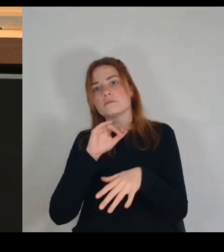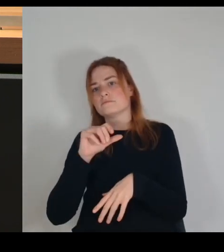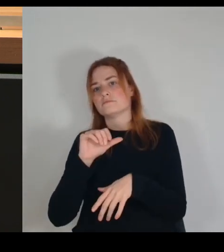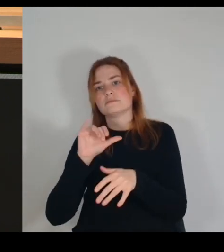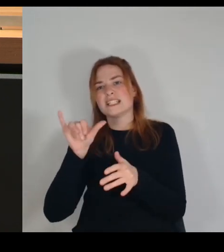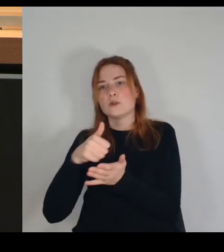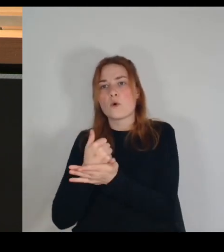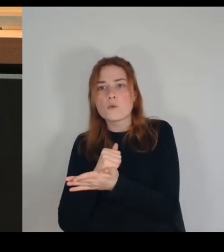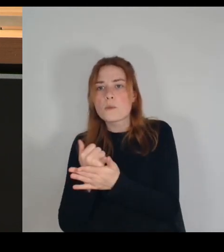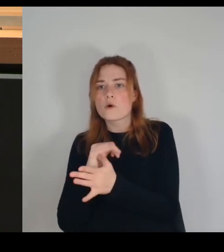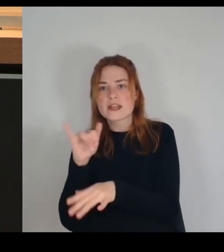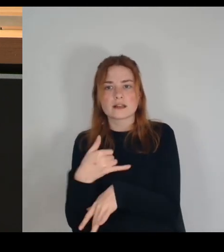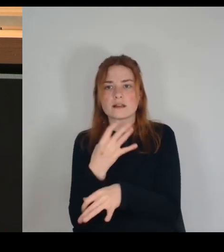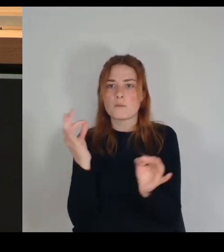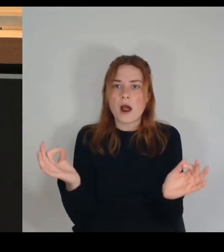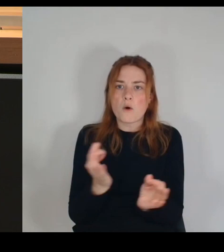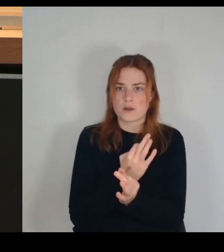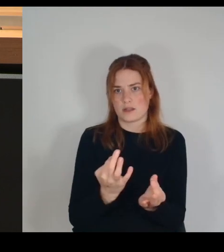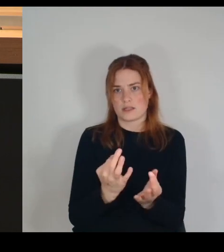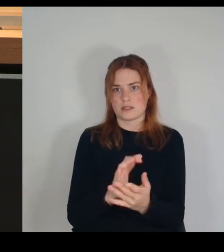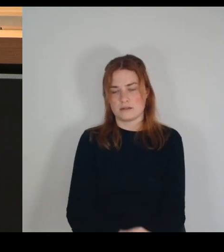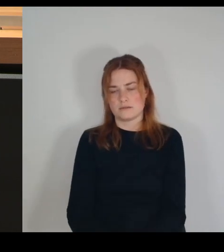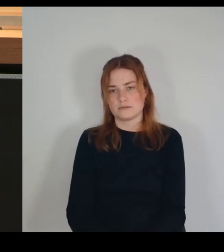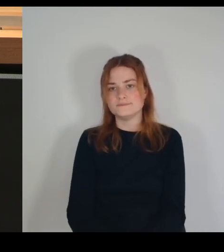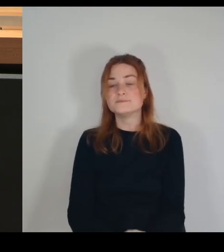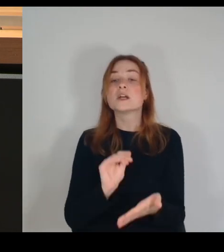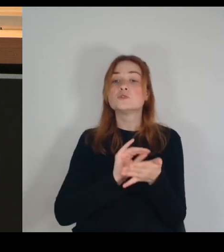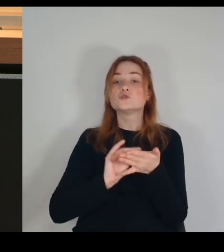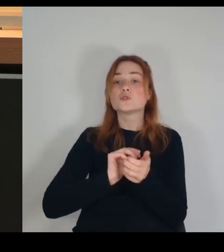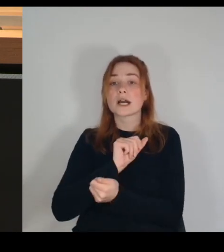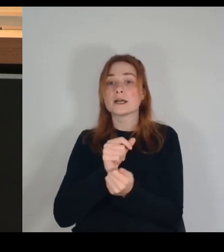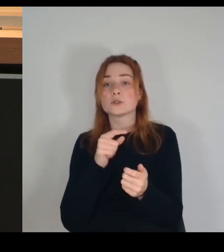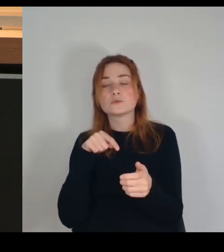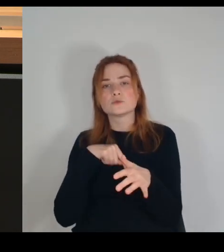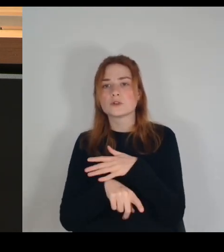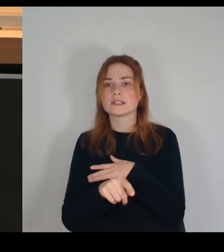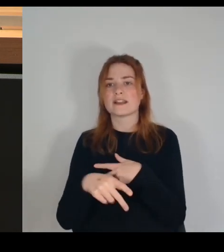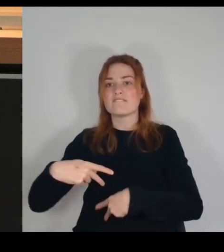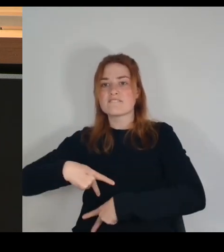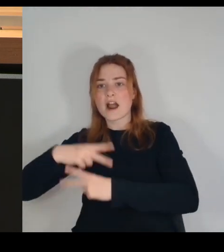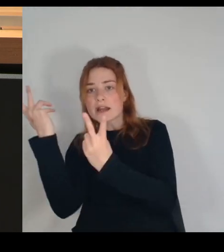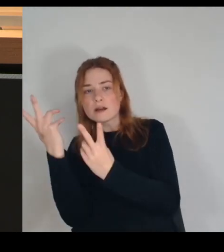durch kommunale Dienstleister erbracht wird, ist mir persönlich völlig egal. Hauptsache die Schulen werden wieder sauber.